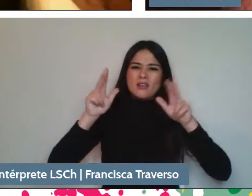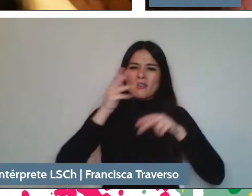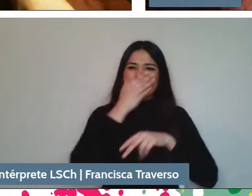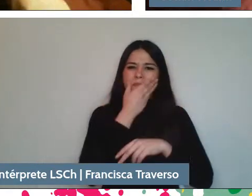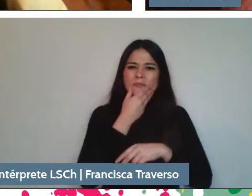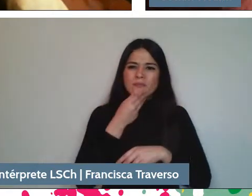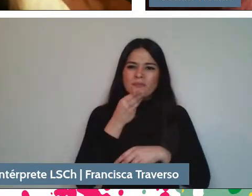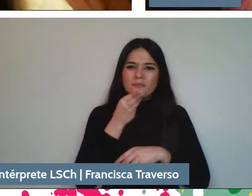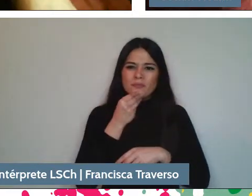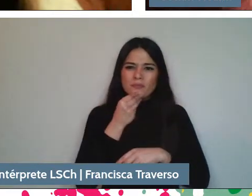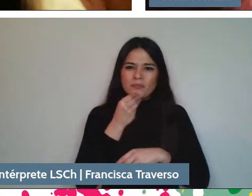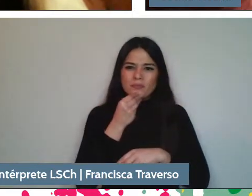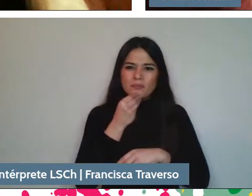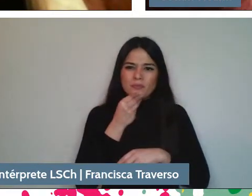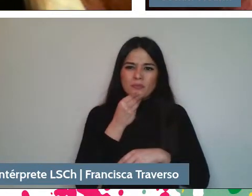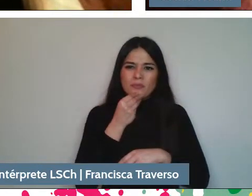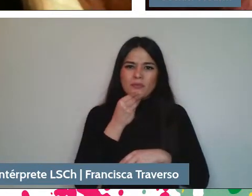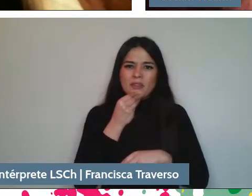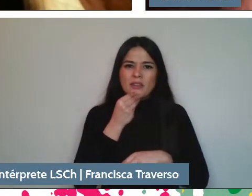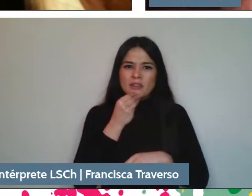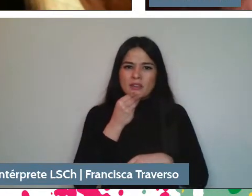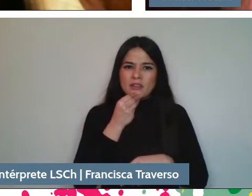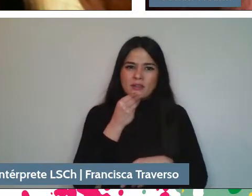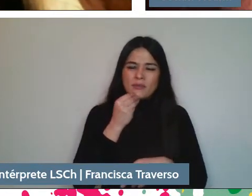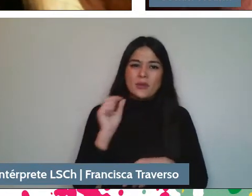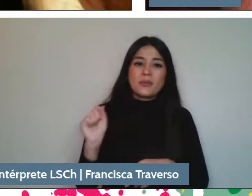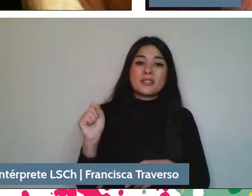de también de los hombres, pero principalmente de las mujeres